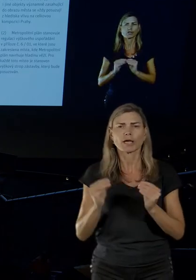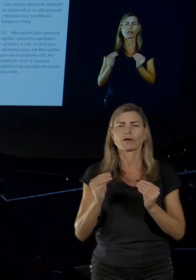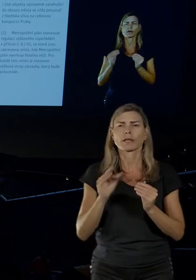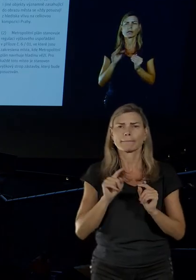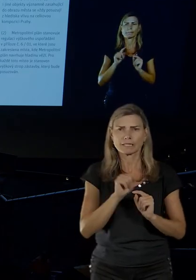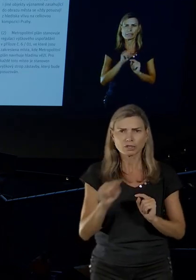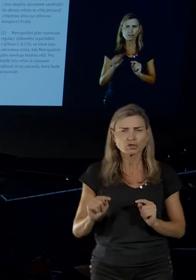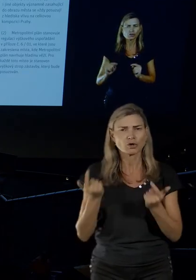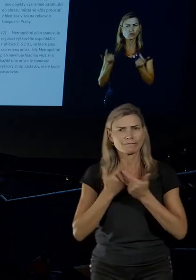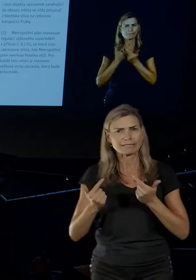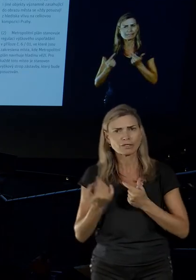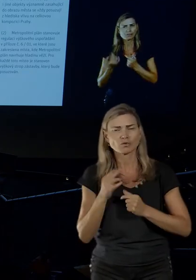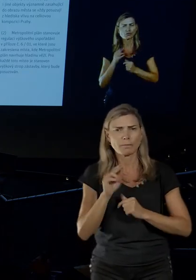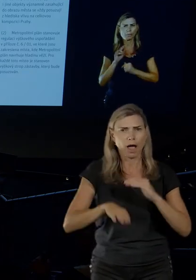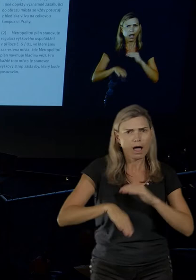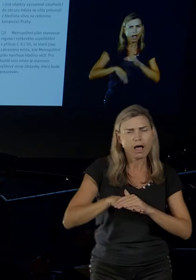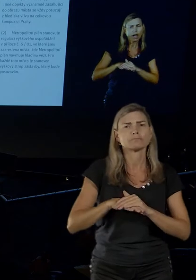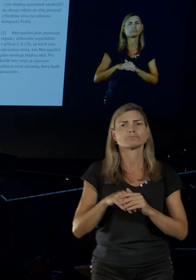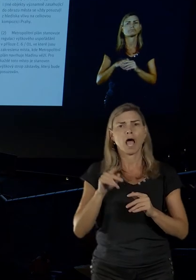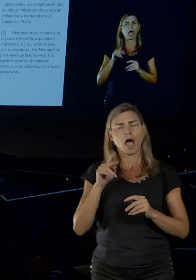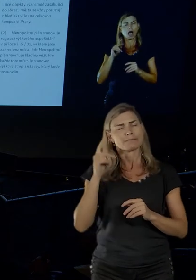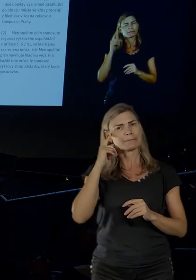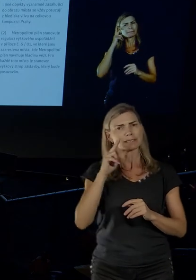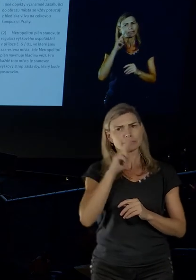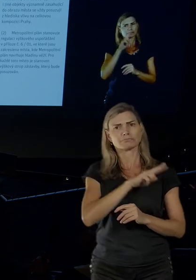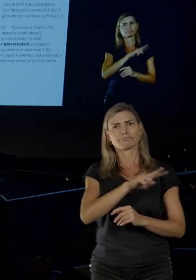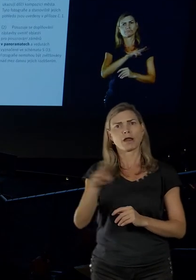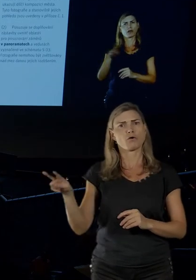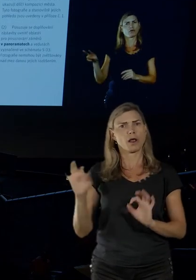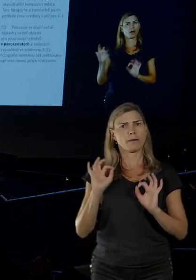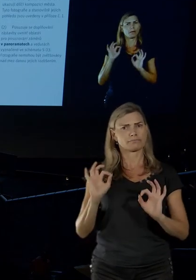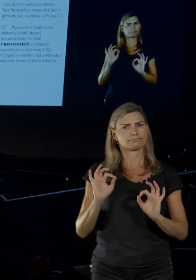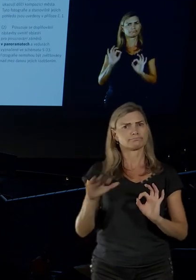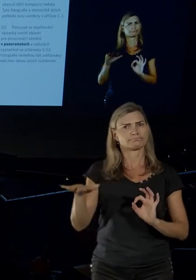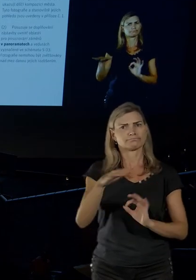Tak jak se promítají do panorama, do budoucího obrazu města. Ale zároveň obsahuje